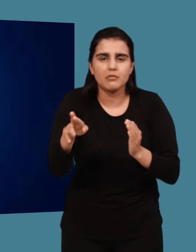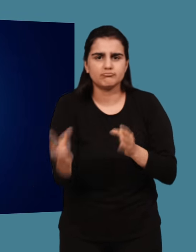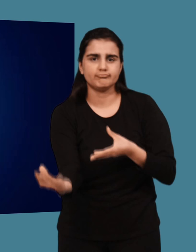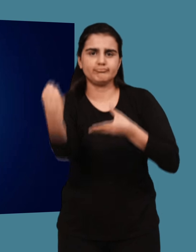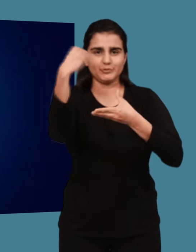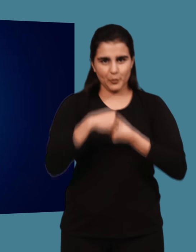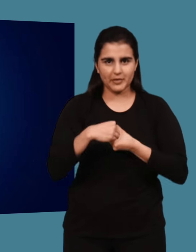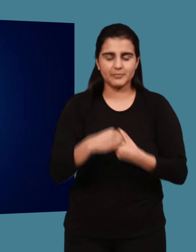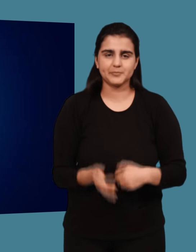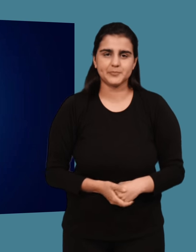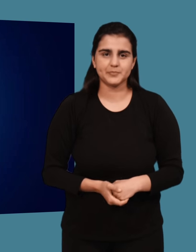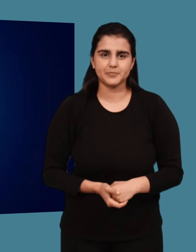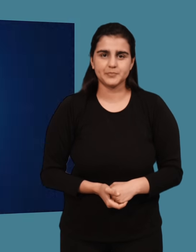Sumate.